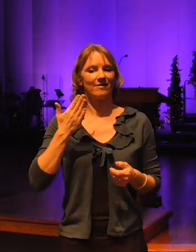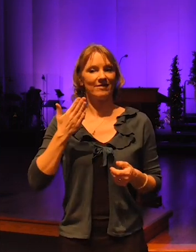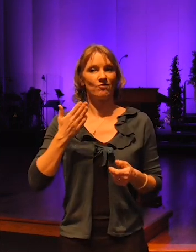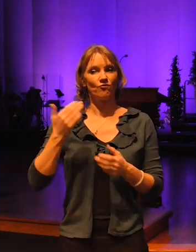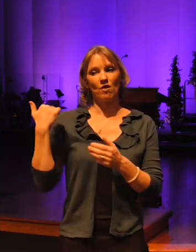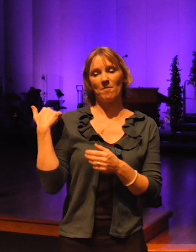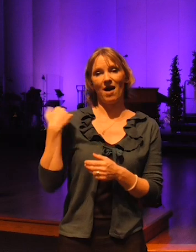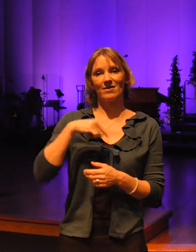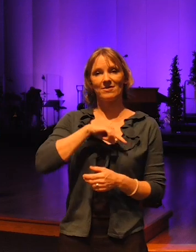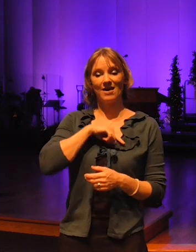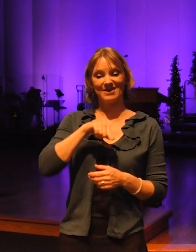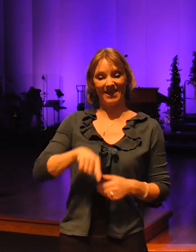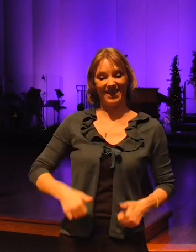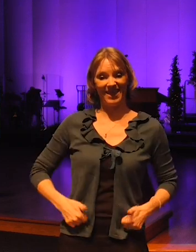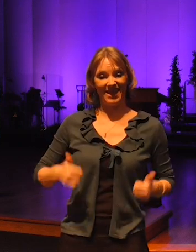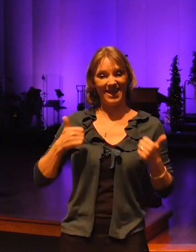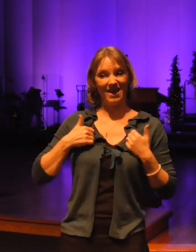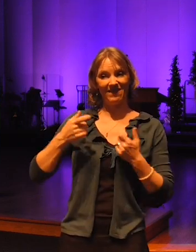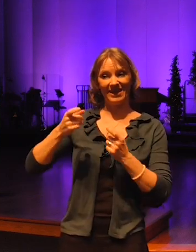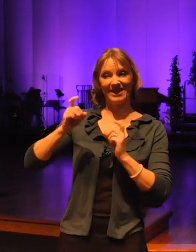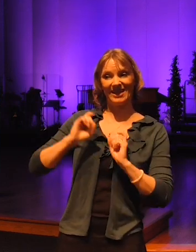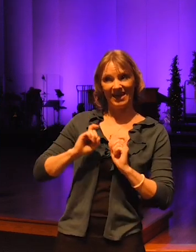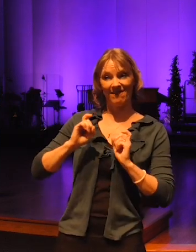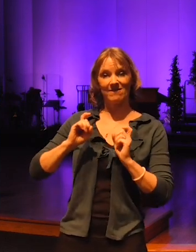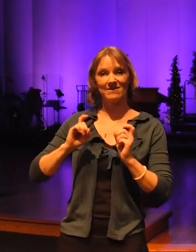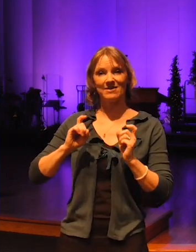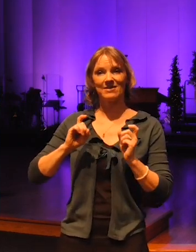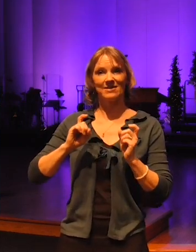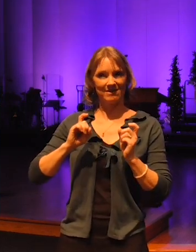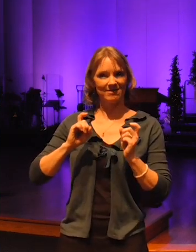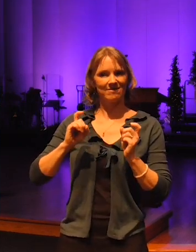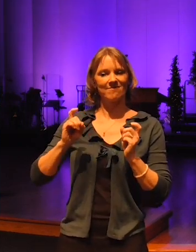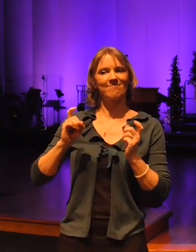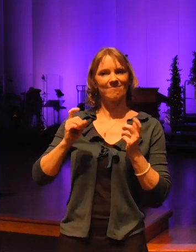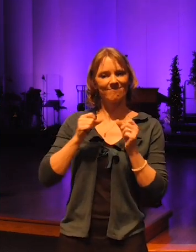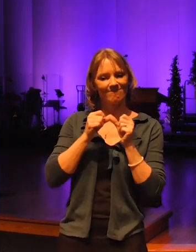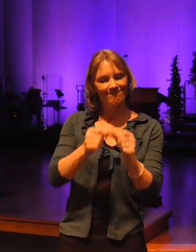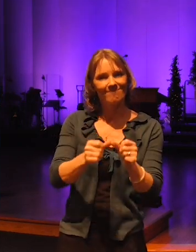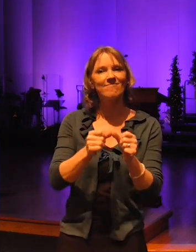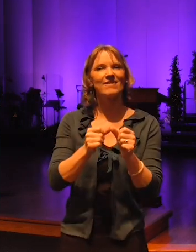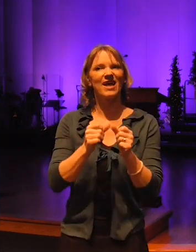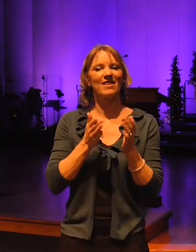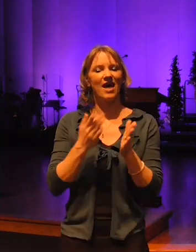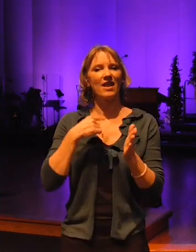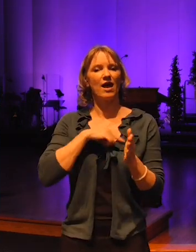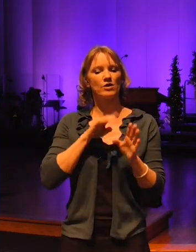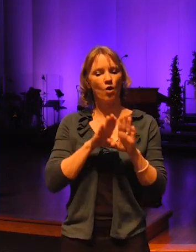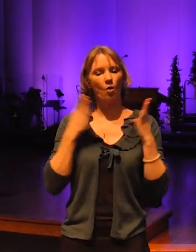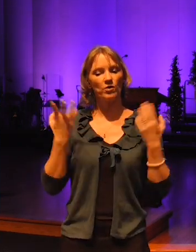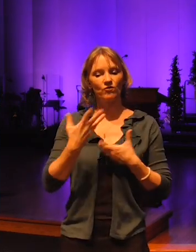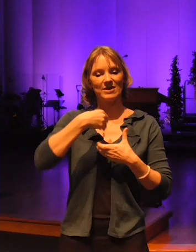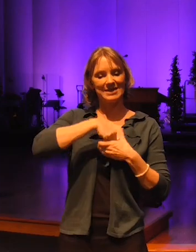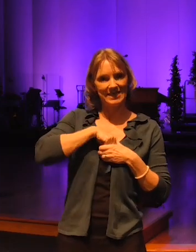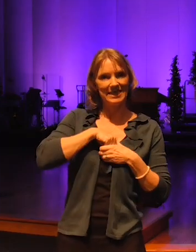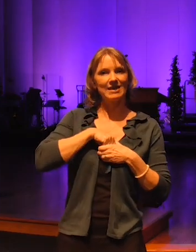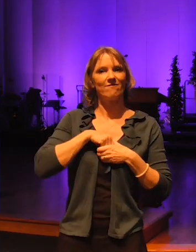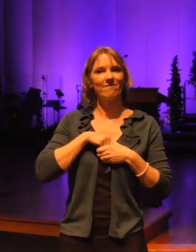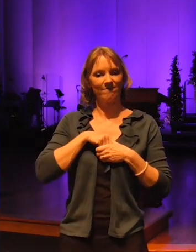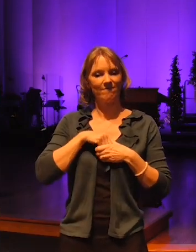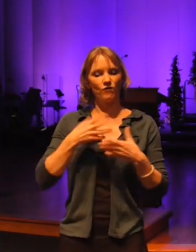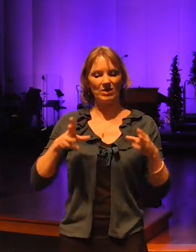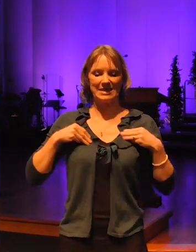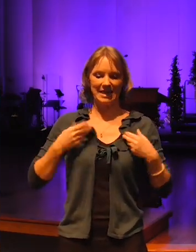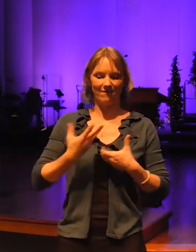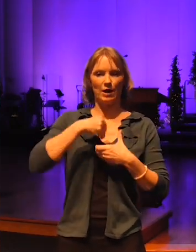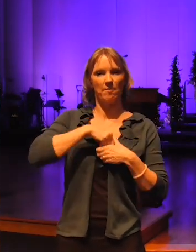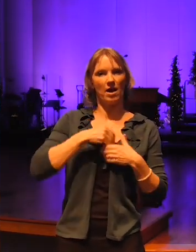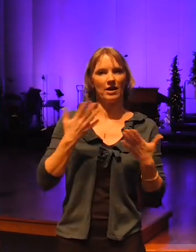en su entrega, que estemos abiertos a recibirlo y encarnarlo aquí y ahora y así es